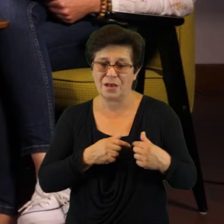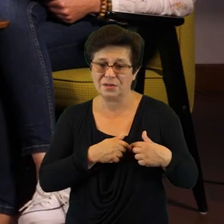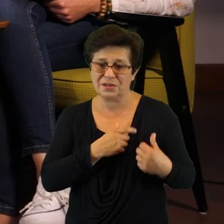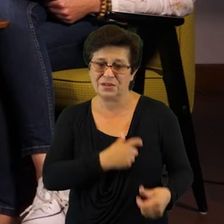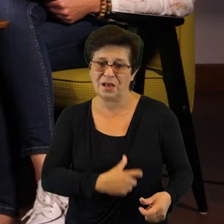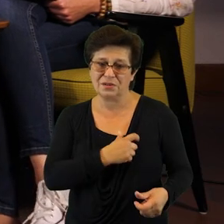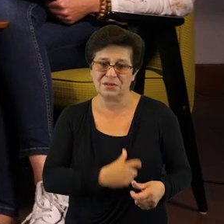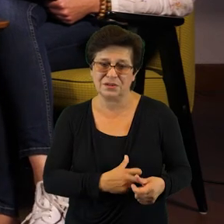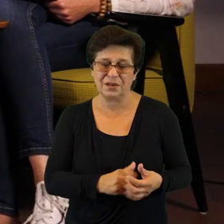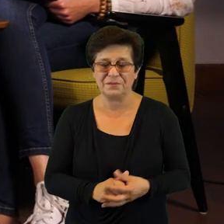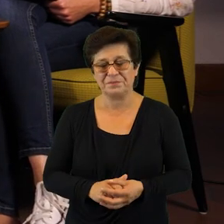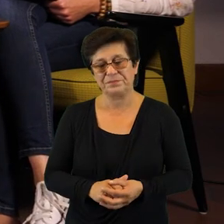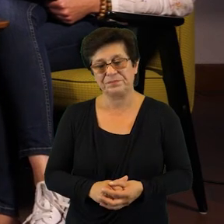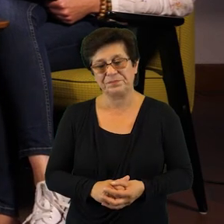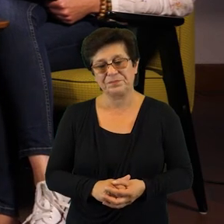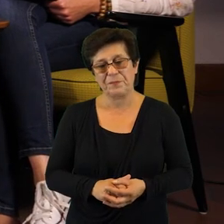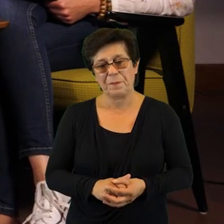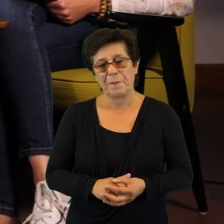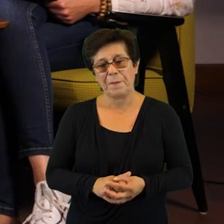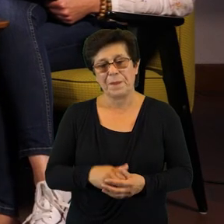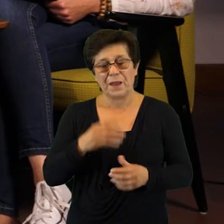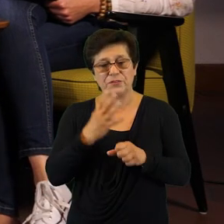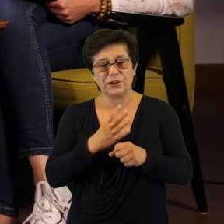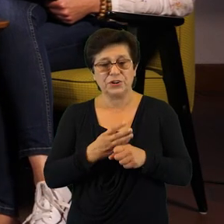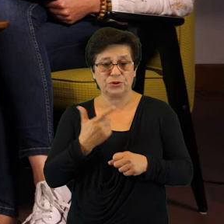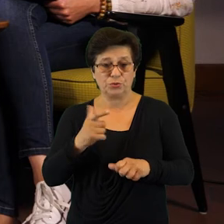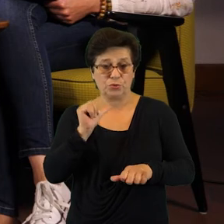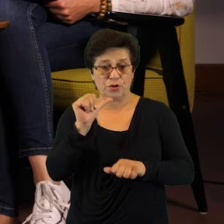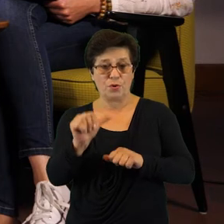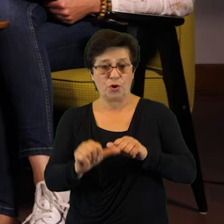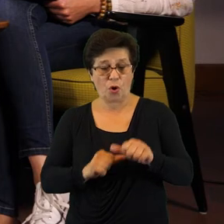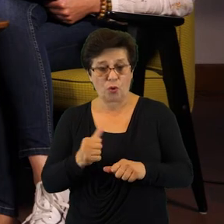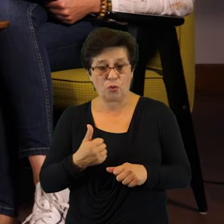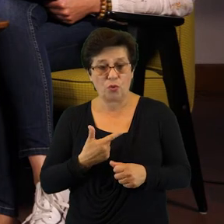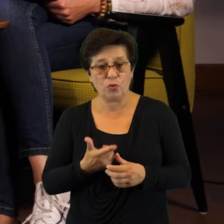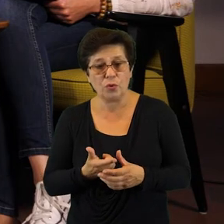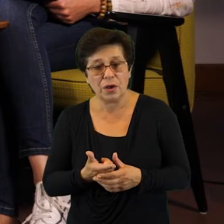Bardzo piękne. Ja muszę powiedzieć, że w 1942 roku, kiedy się ukazał poemat biograficzny,